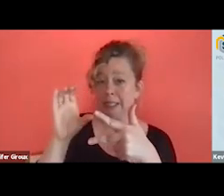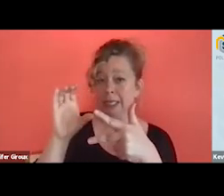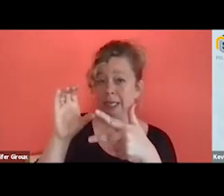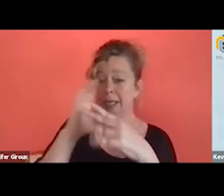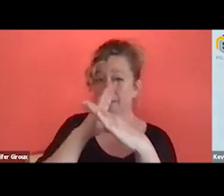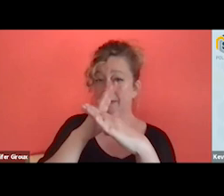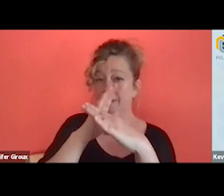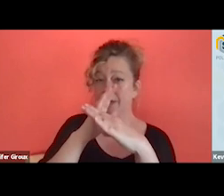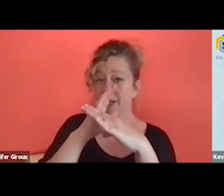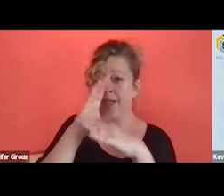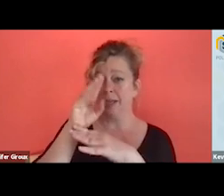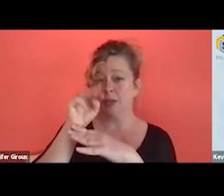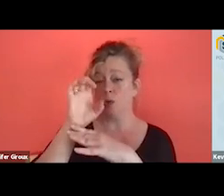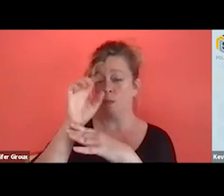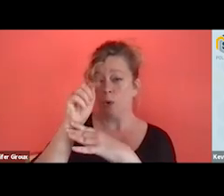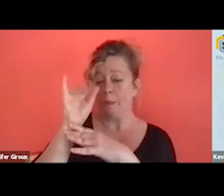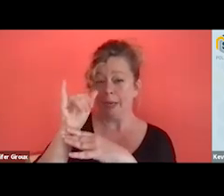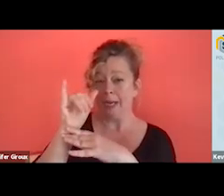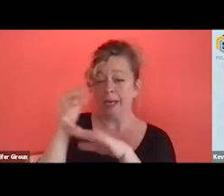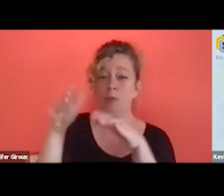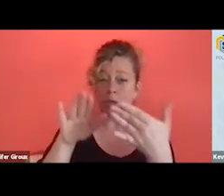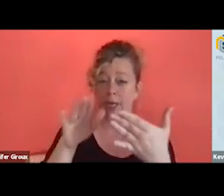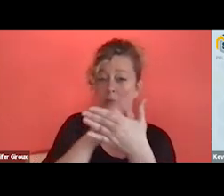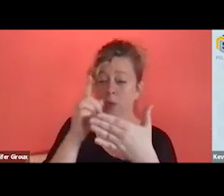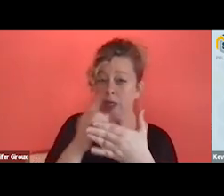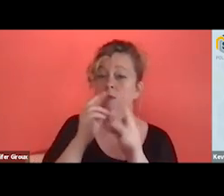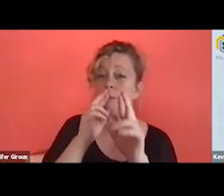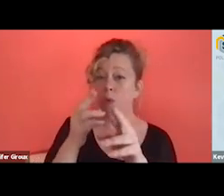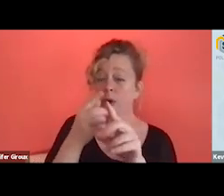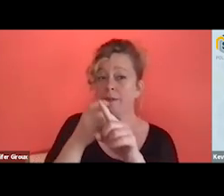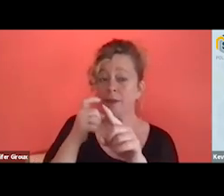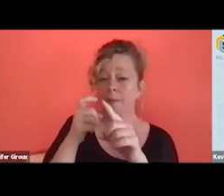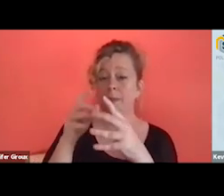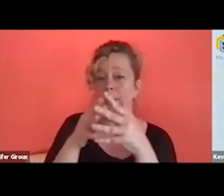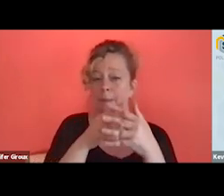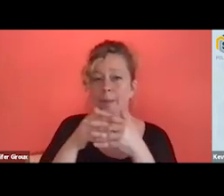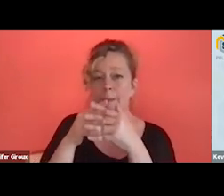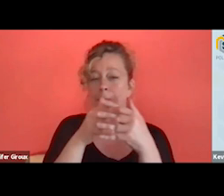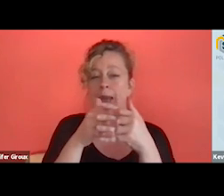Informe Semanal de Morbilidad y Mortalidad, un informe de la Asociación Americana de Psicología